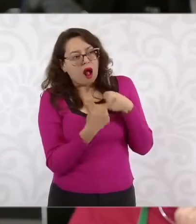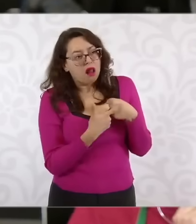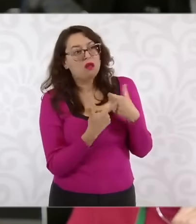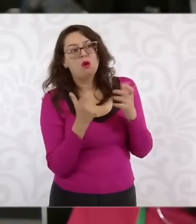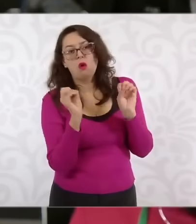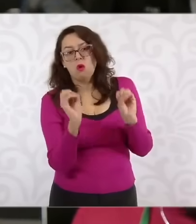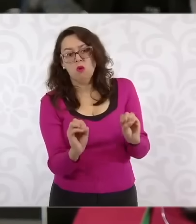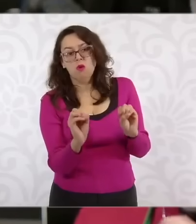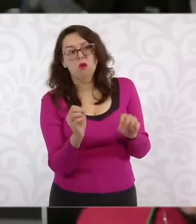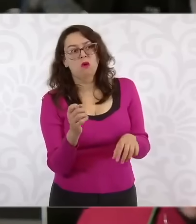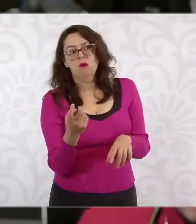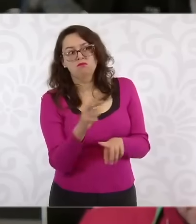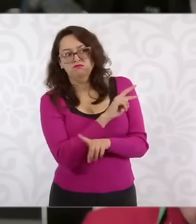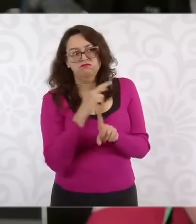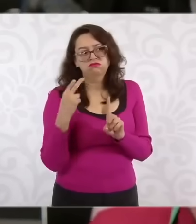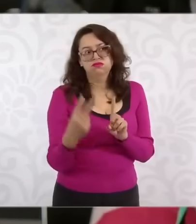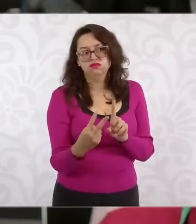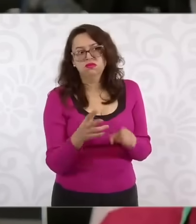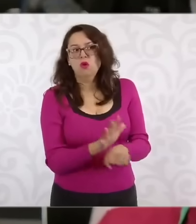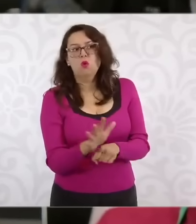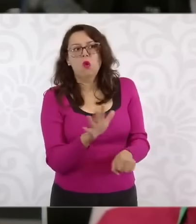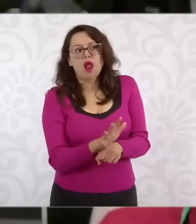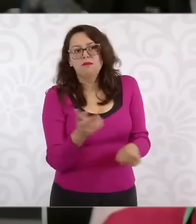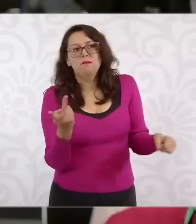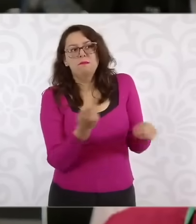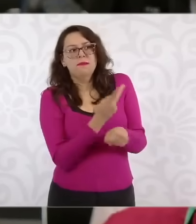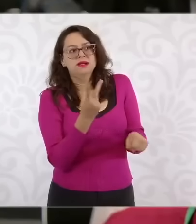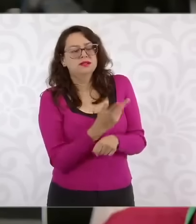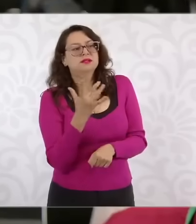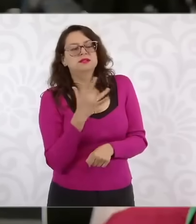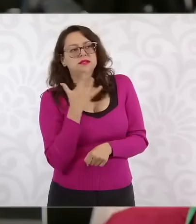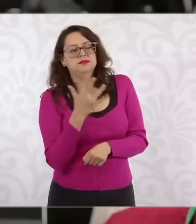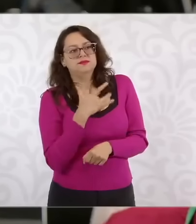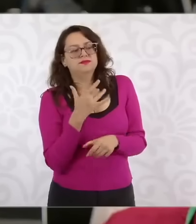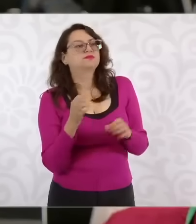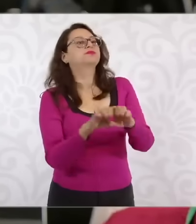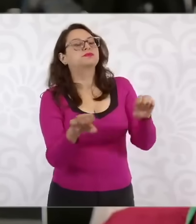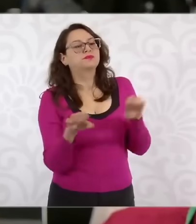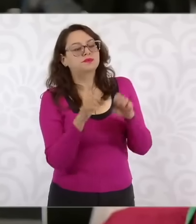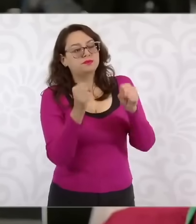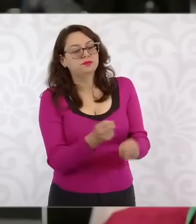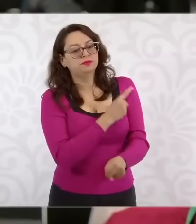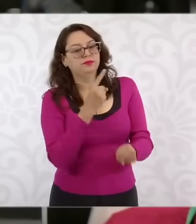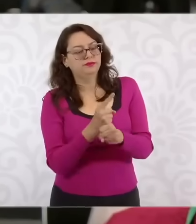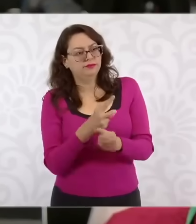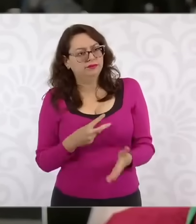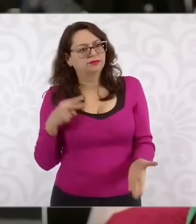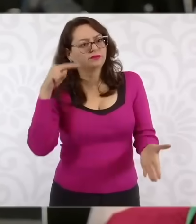es una perspectiva diferente o qué es lo que pasa eh con el gabinete con la presencia y si me puede